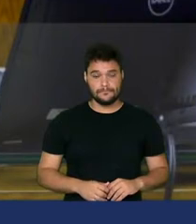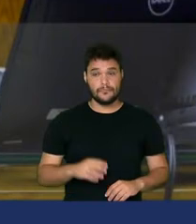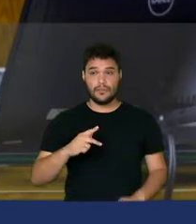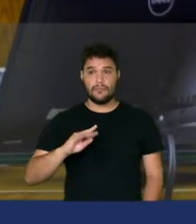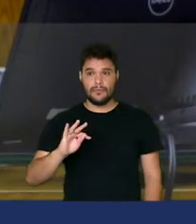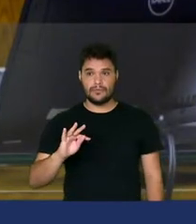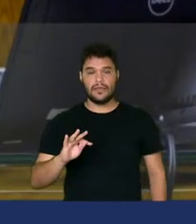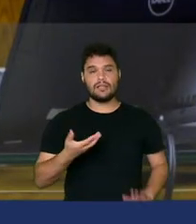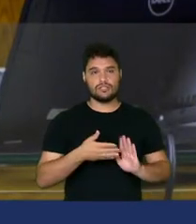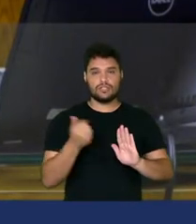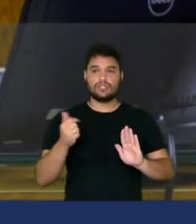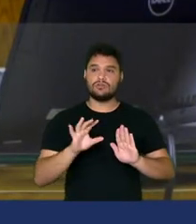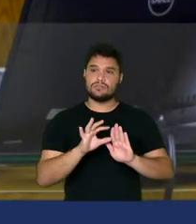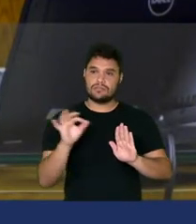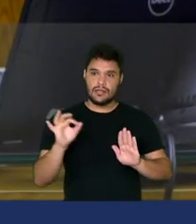O DESTAQUE. -- [PRESIDENTE]: PT